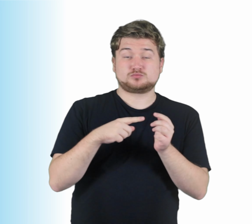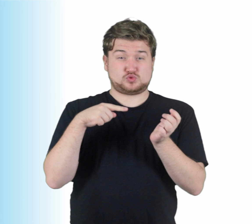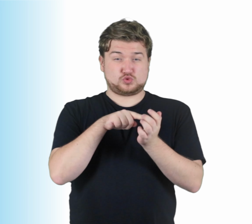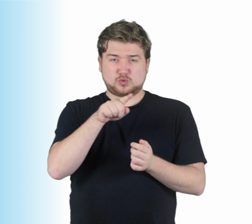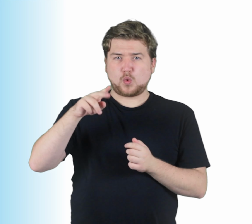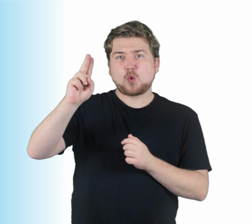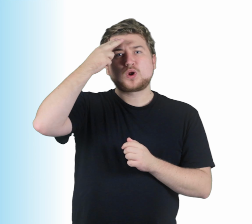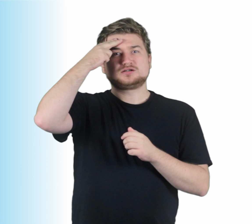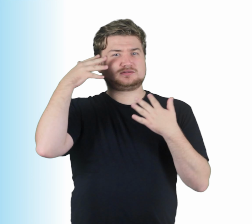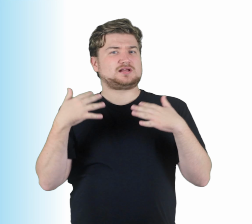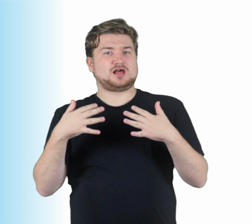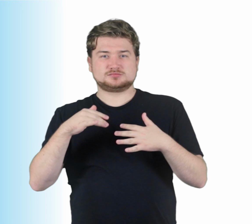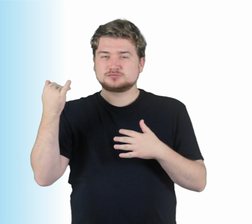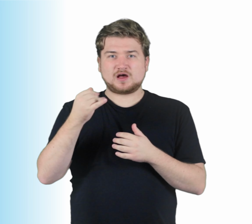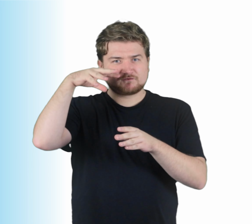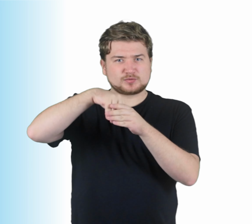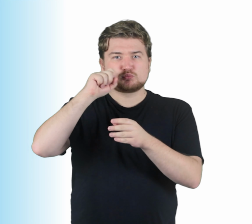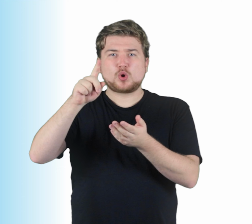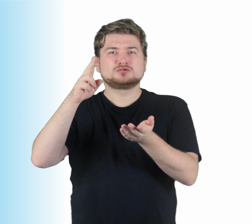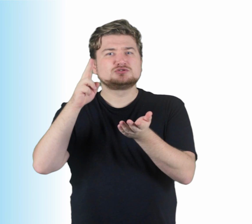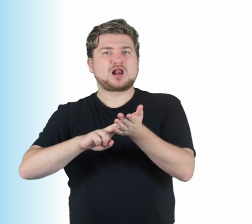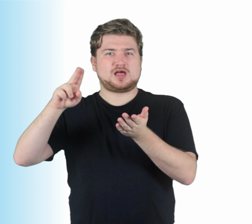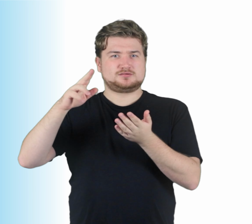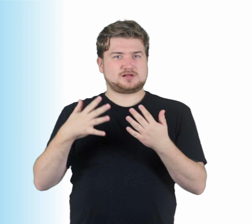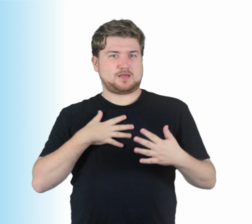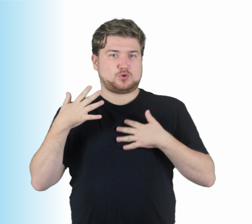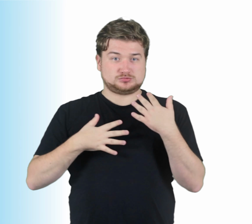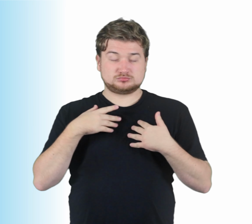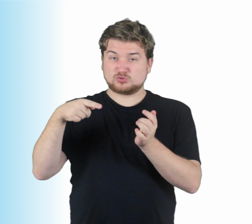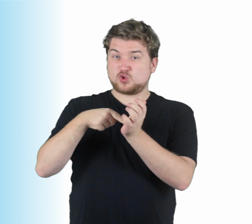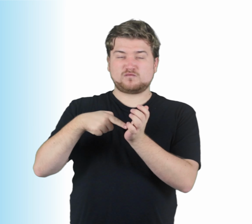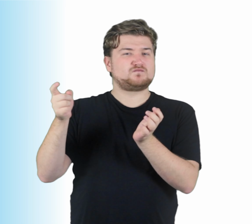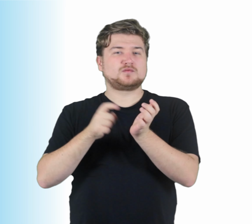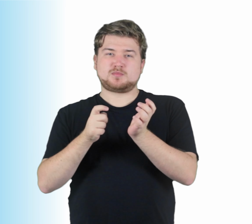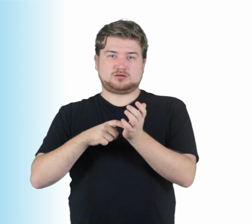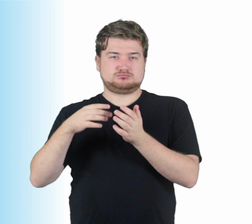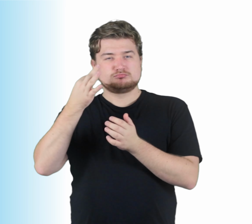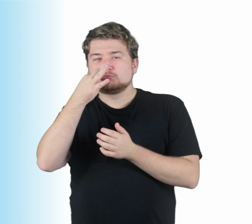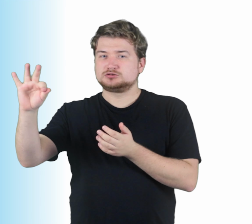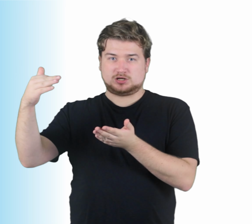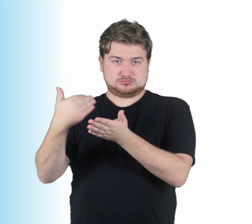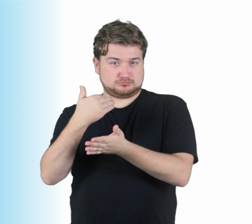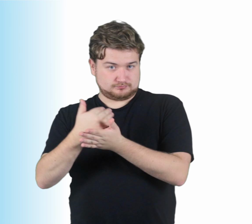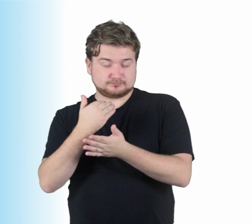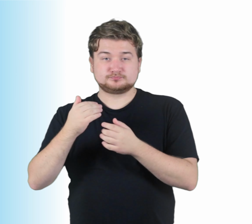Taki uraz stresowy zazwyczaj pozostawia po sobie ślad emocjonalny i wymaga specjalistycznej pomocy.